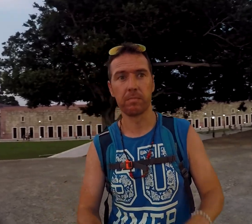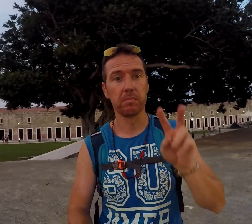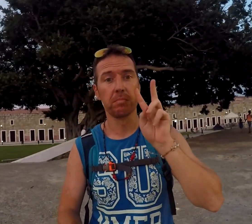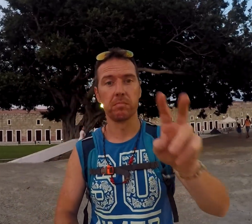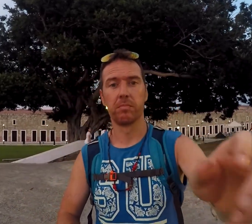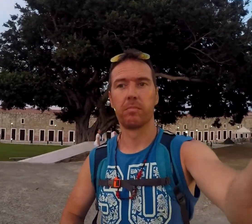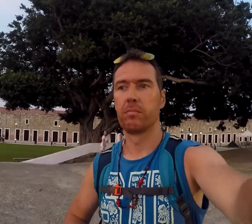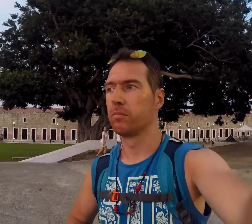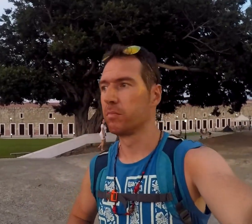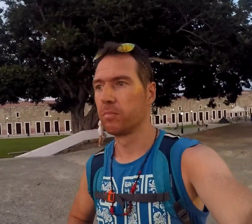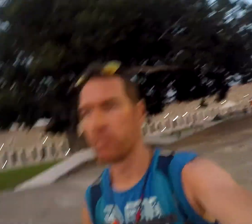Vedlo